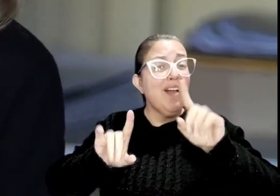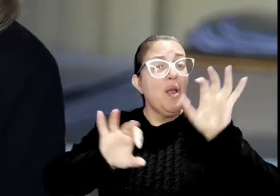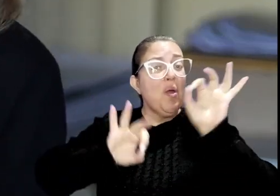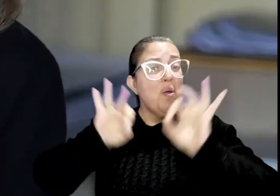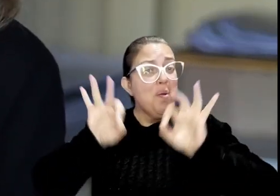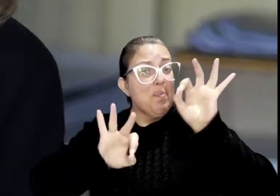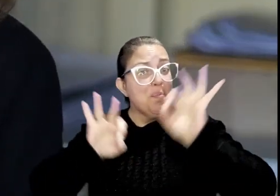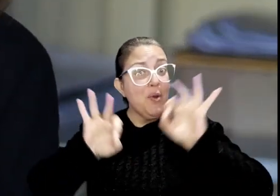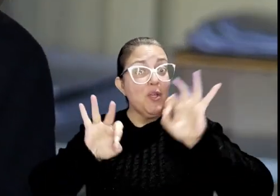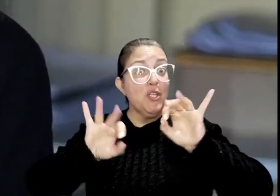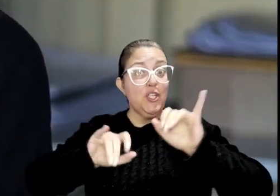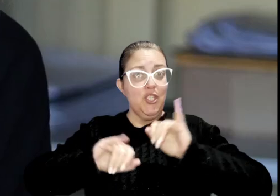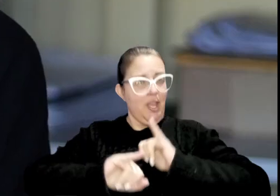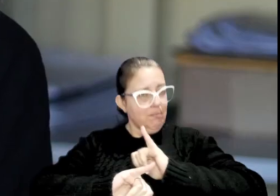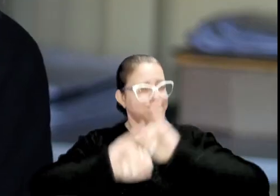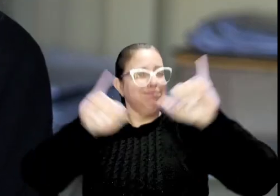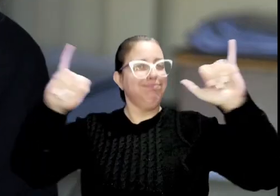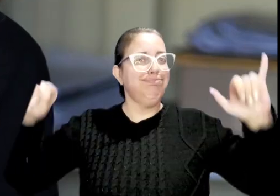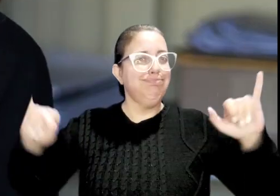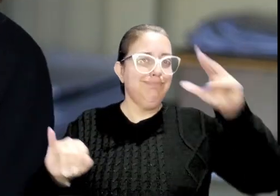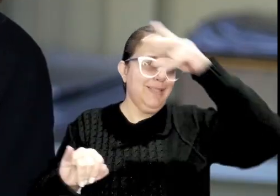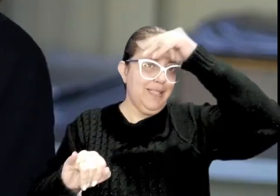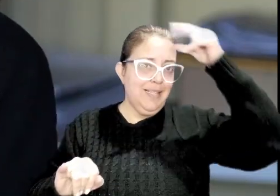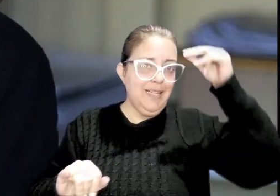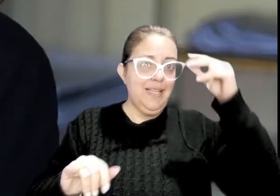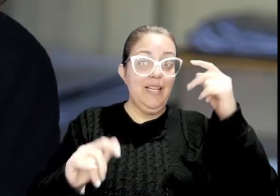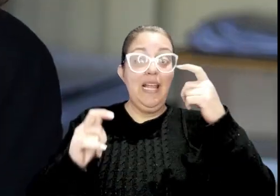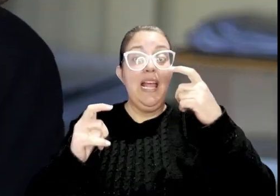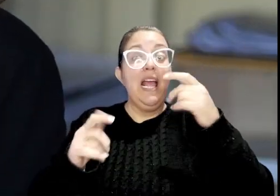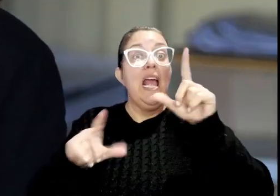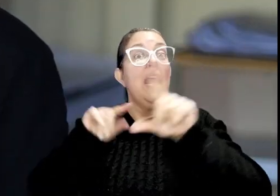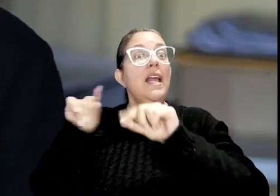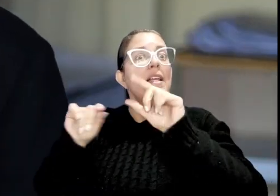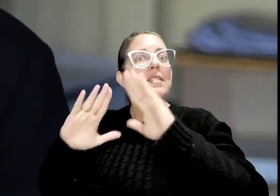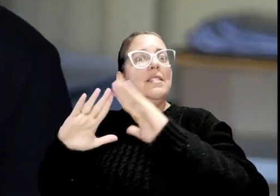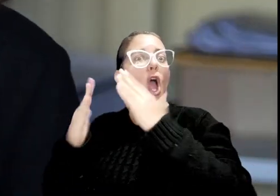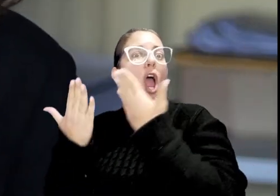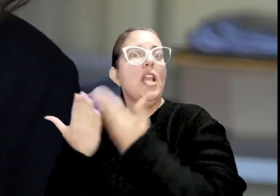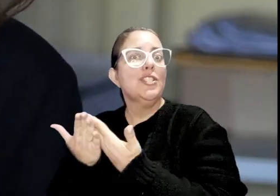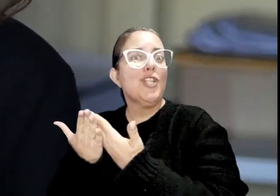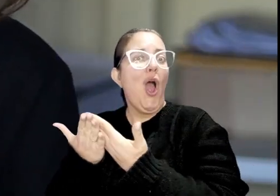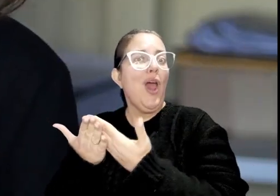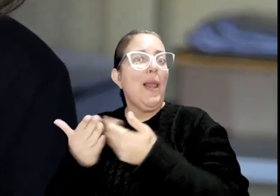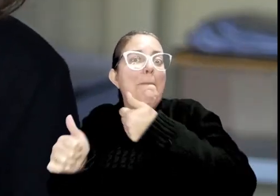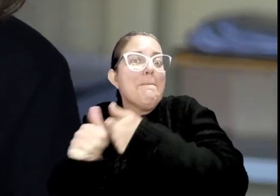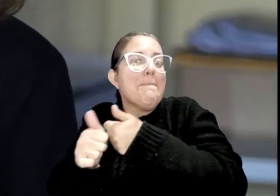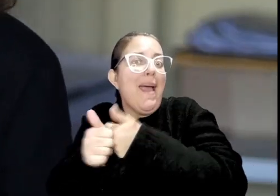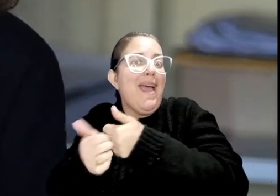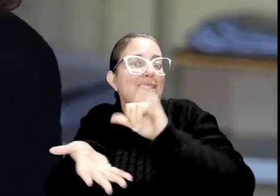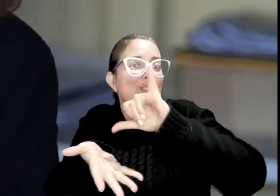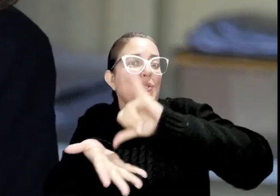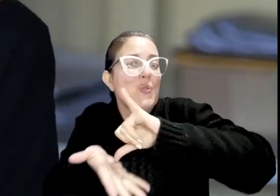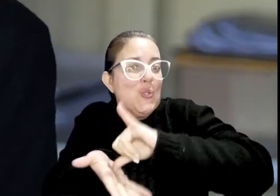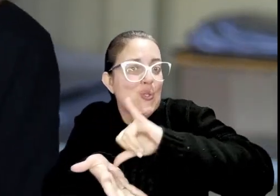escolh escolas do Município próximo à sede ele escolhem projetos próximo à sede e e os bairros